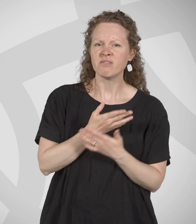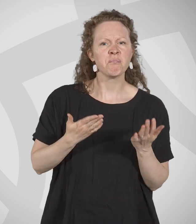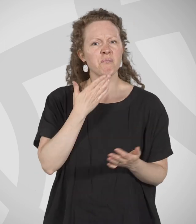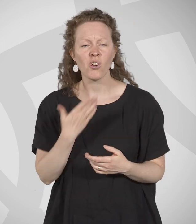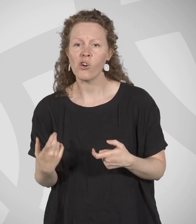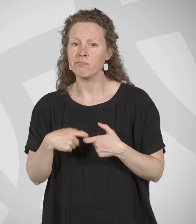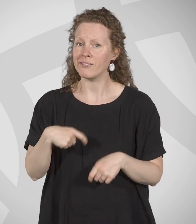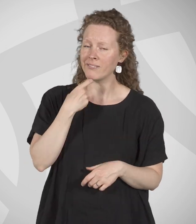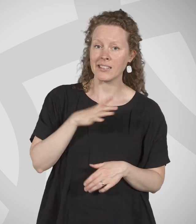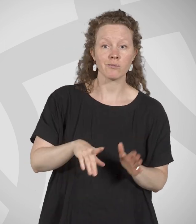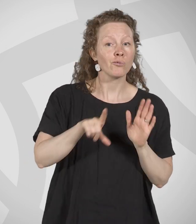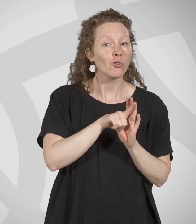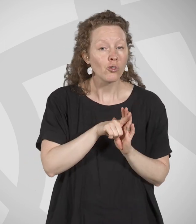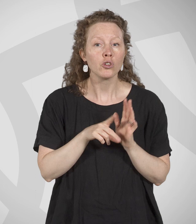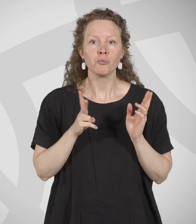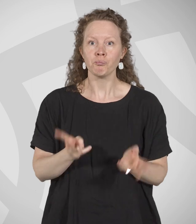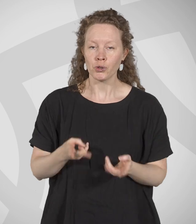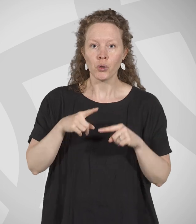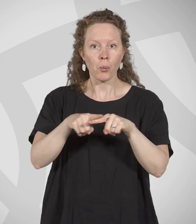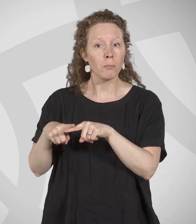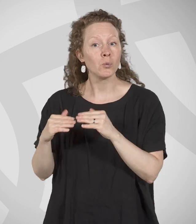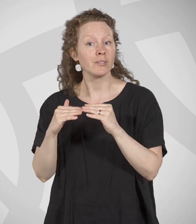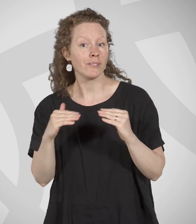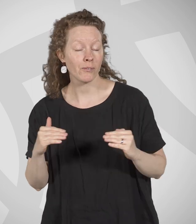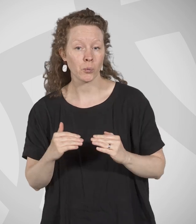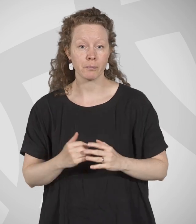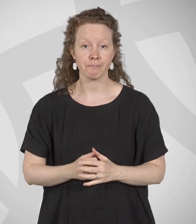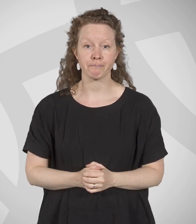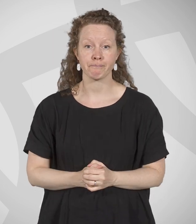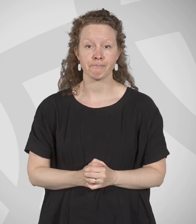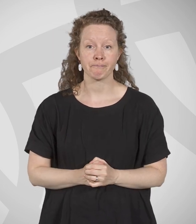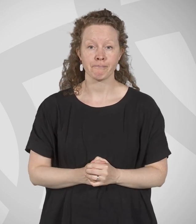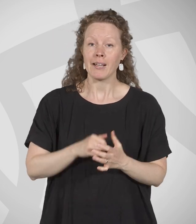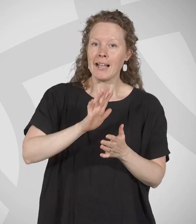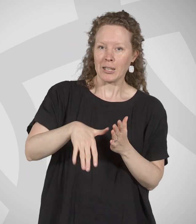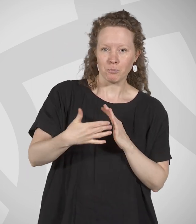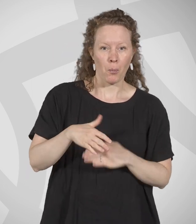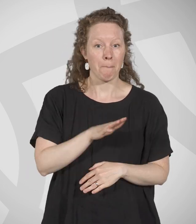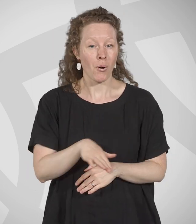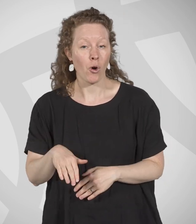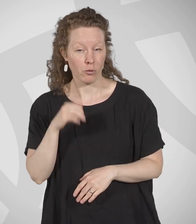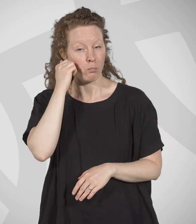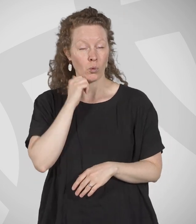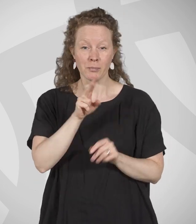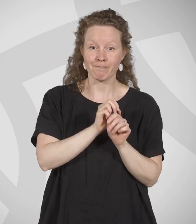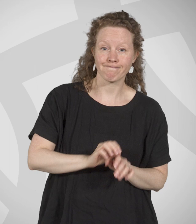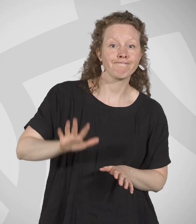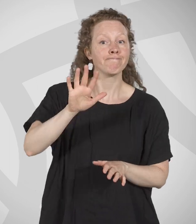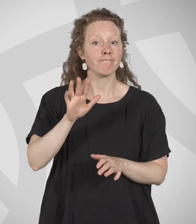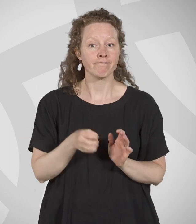inte tillräckligt i lagstiftningen eller på kommunal nivå. Teckenspråkiga barn bor utspridda geografiskt, -